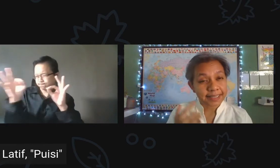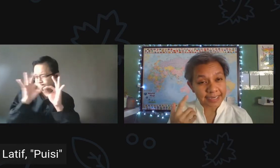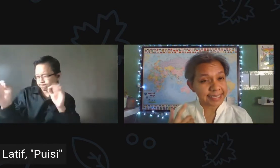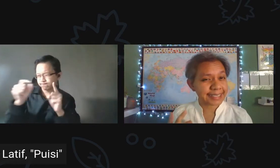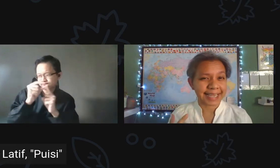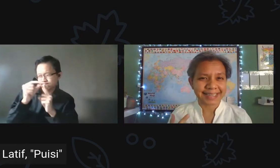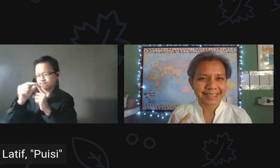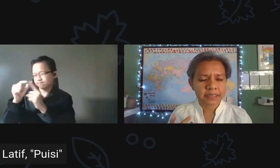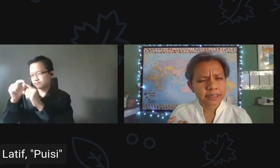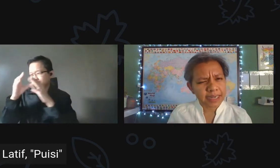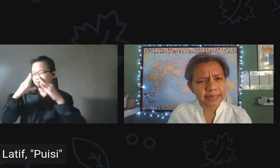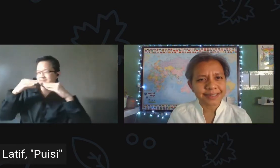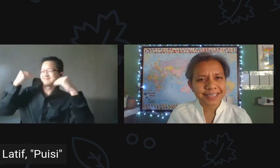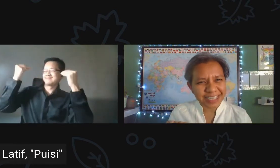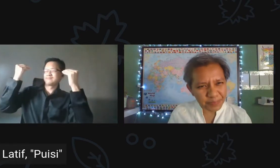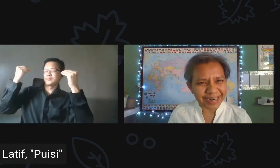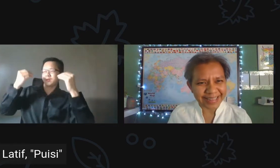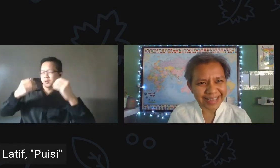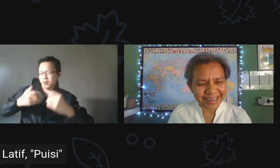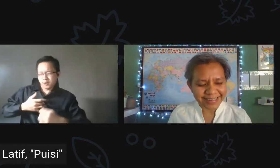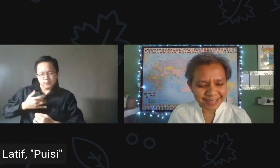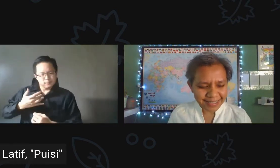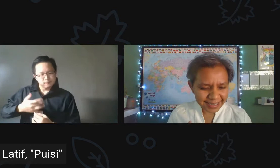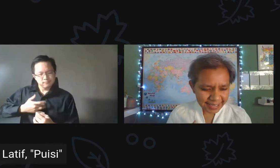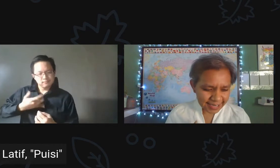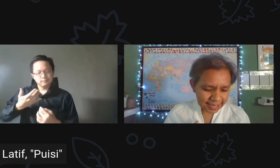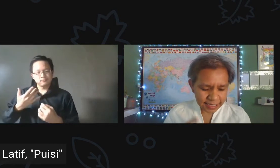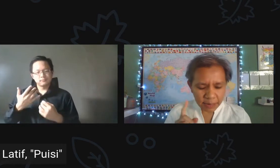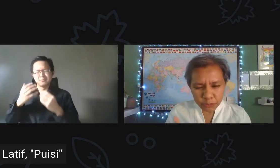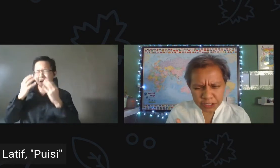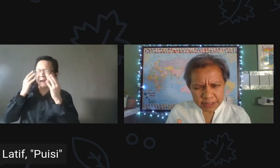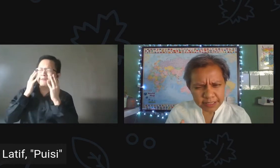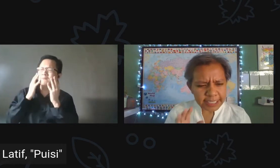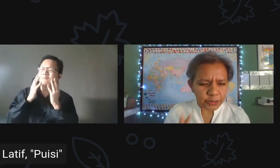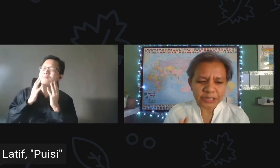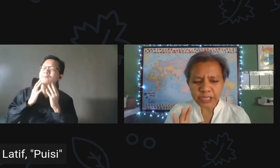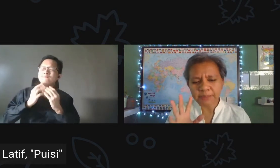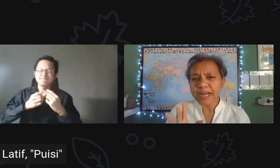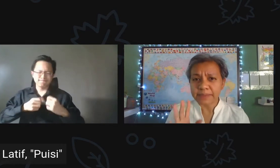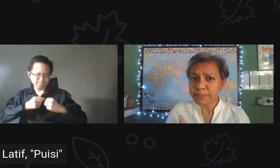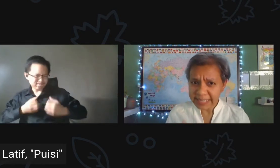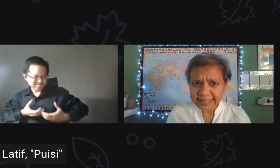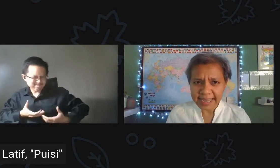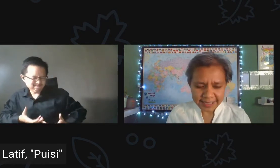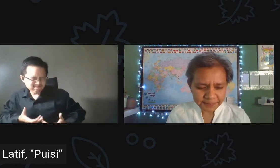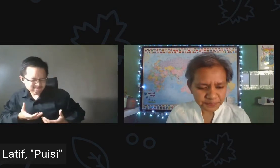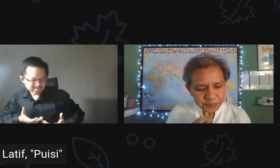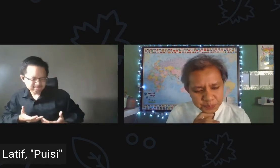tangisan dan keberatan Namun, sesuatu yang paling penting